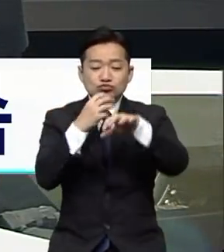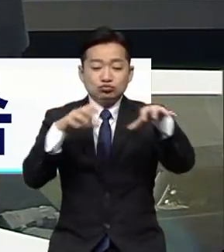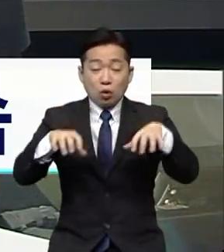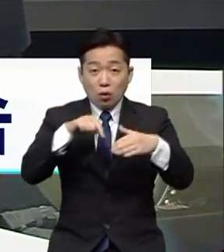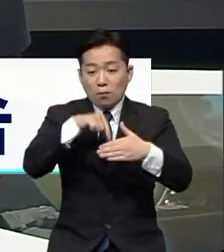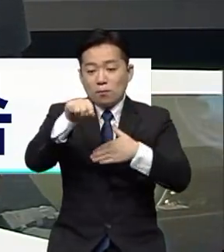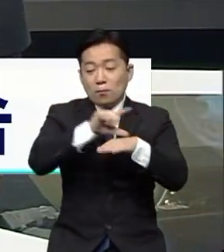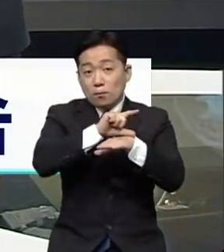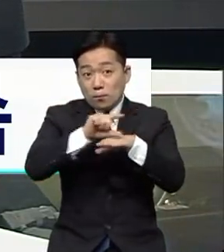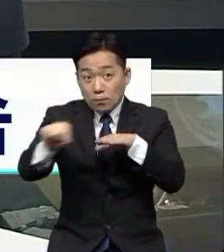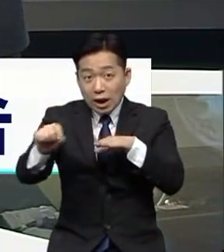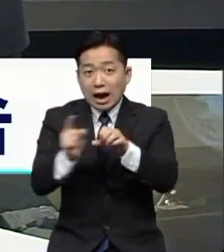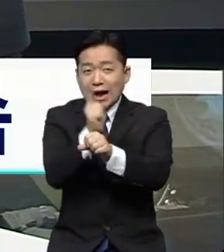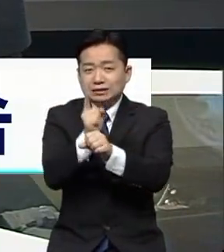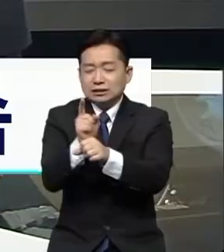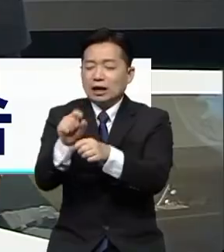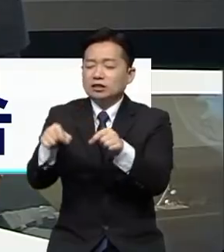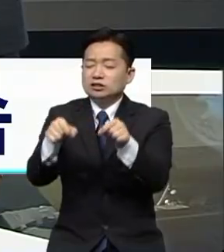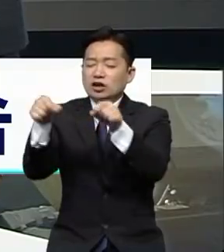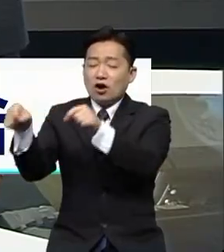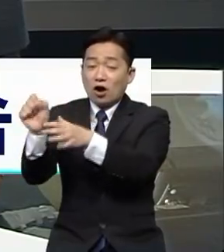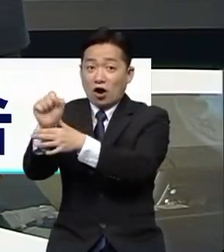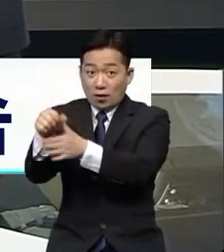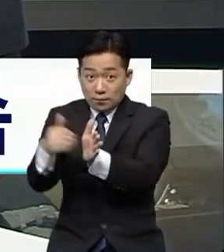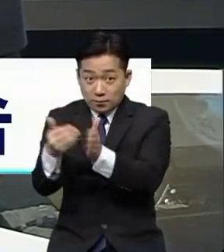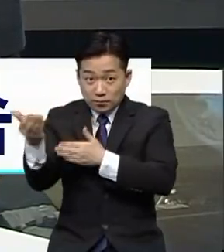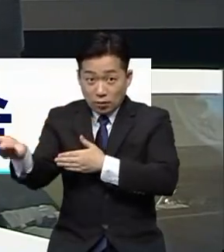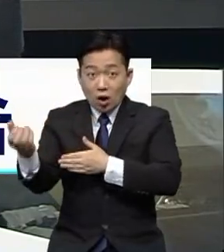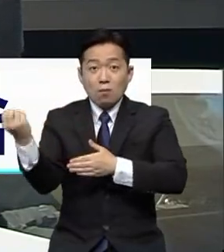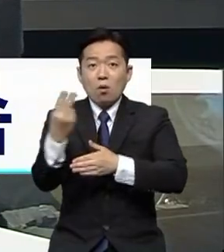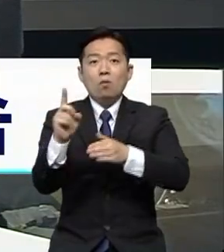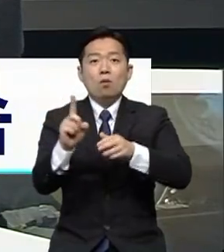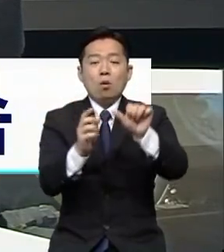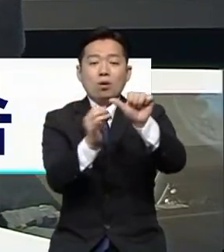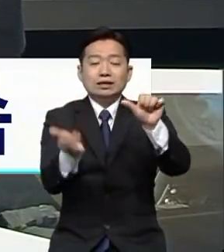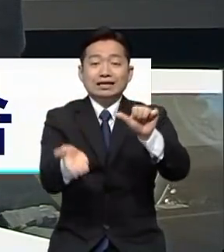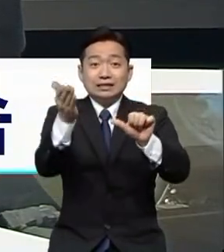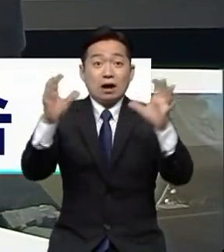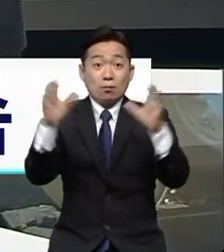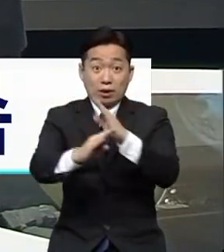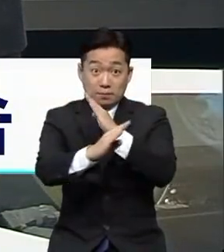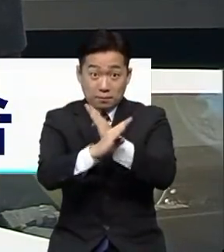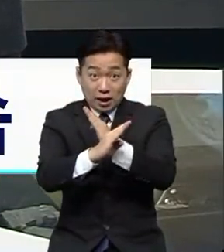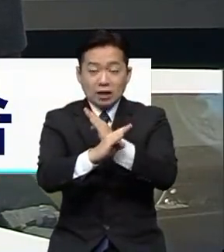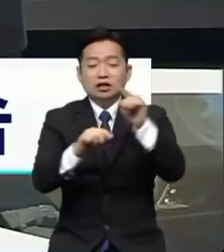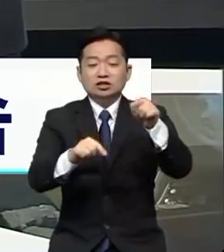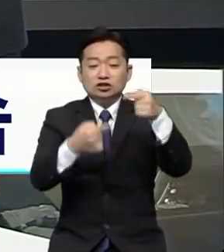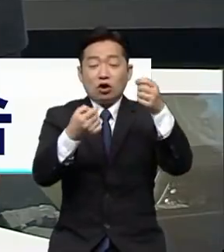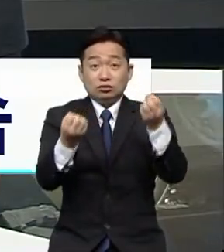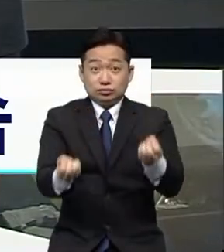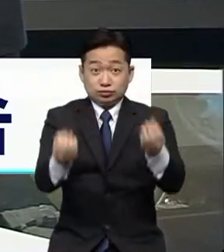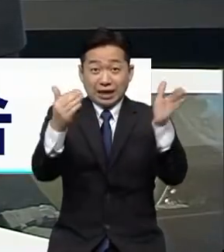1시간 연장하고 나머지 조치, 특히 5인 이상 모임 금지는 설 연휴가 끝날 때까지 풀지 않기로 했습니다.